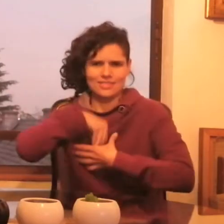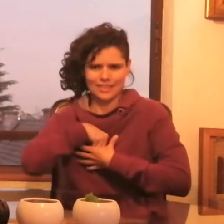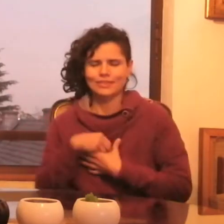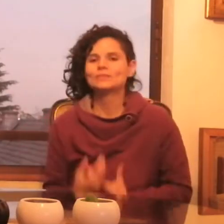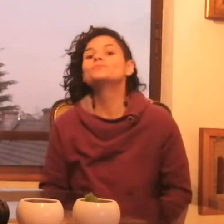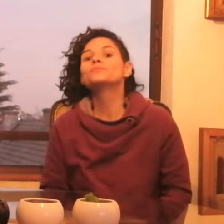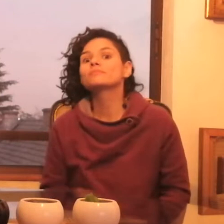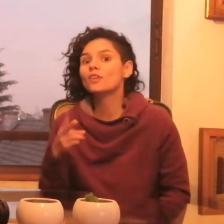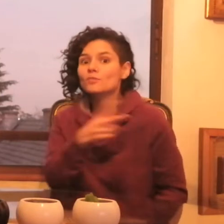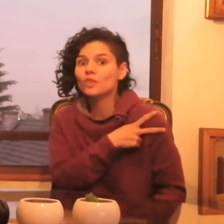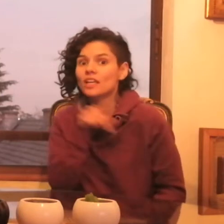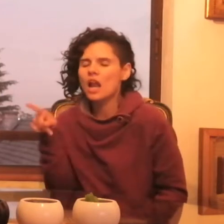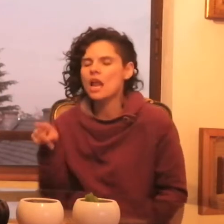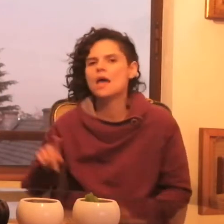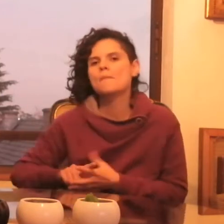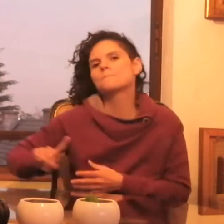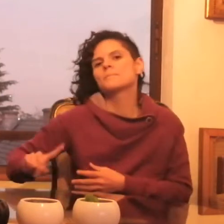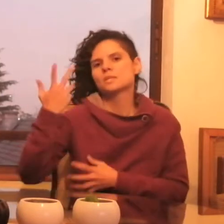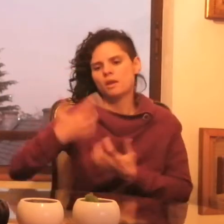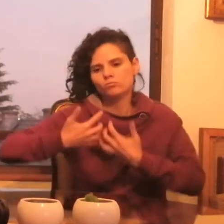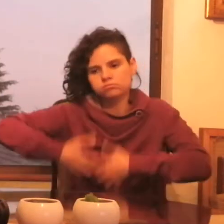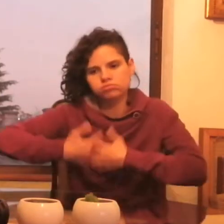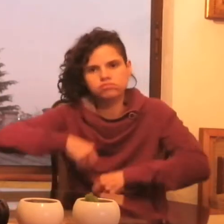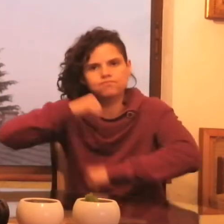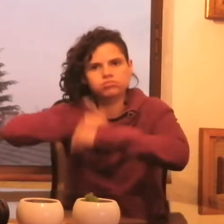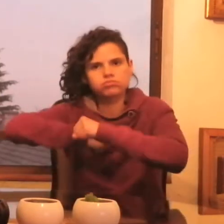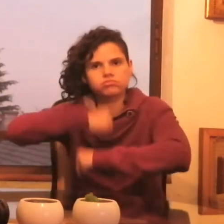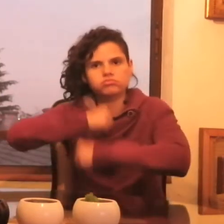La Bernie es el motor principal de la radio osea hasta el día de hoy si la Bernie no estuviera